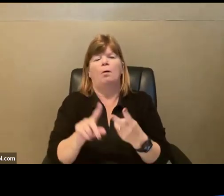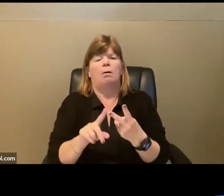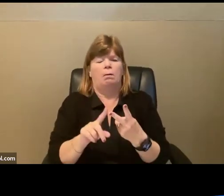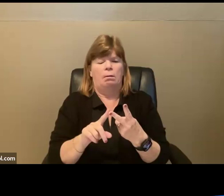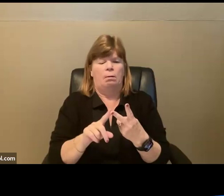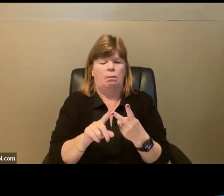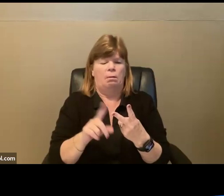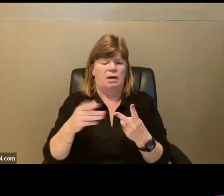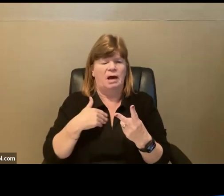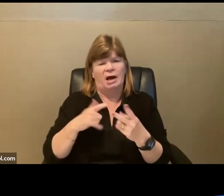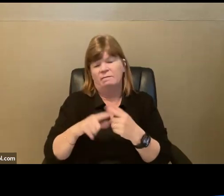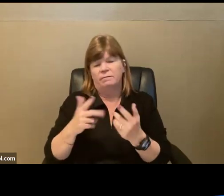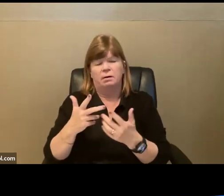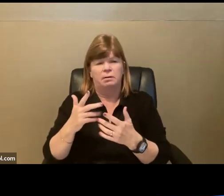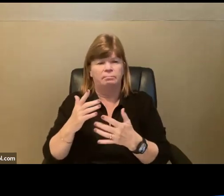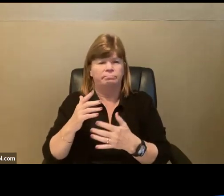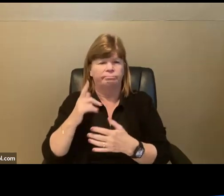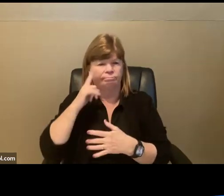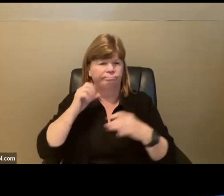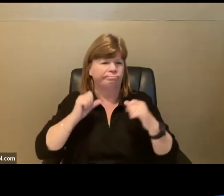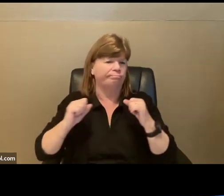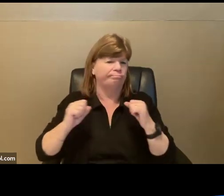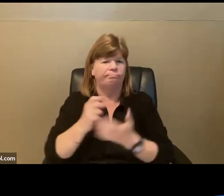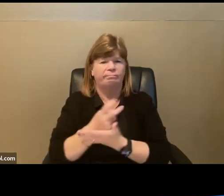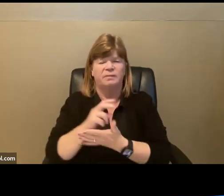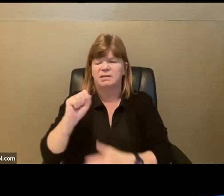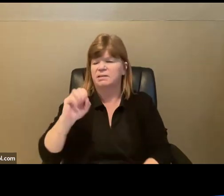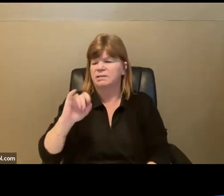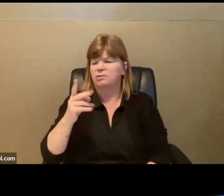tienen convulsiones por alguna extraña razón, tienen muy poca espasticidad